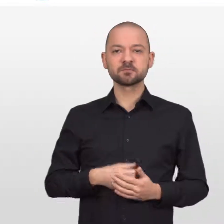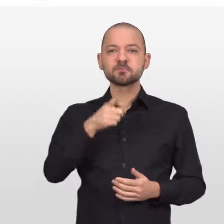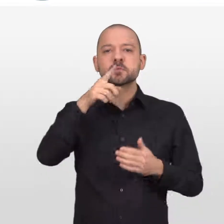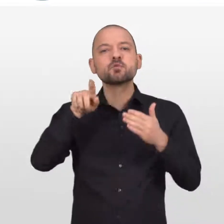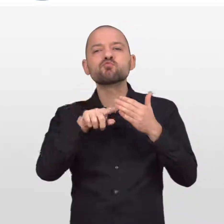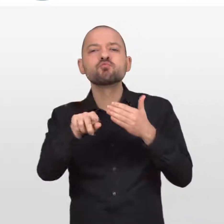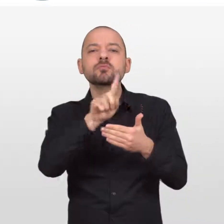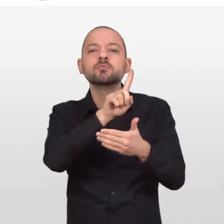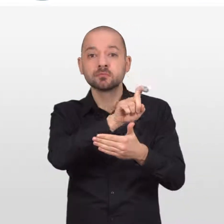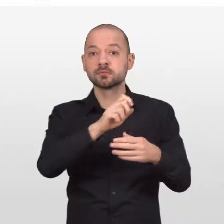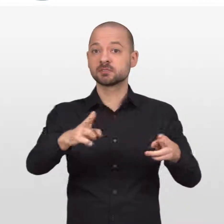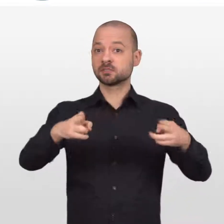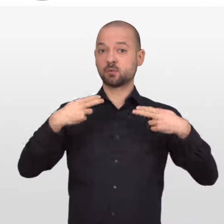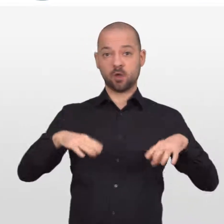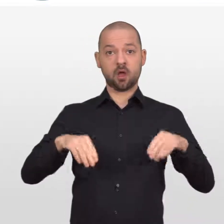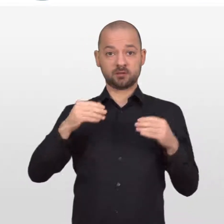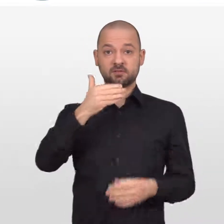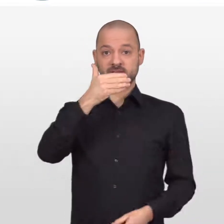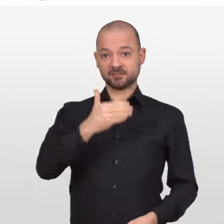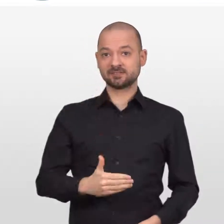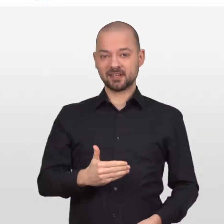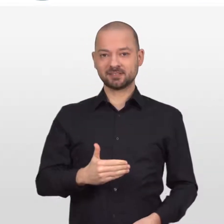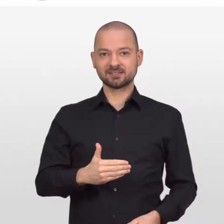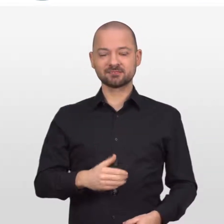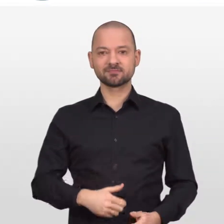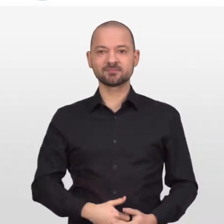Wenn Sie sie anklicken, kommen Sie auf die Startseite. Když ho nakliknete, dostanete se na úvodní stranu.